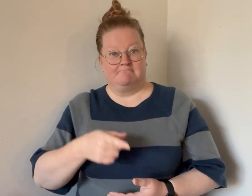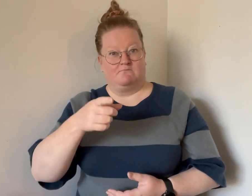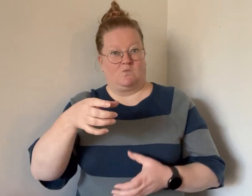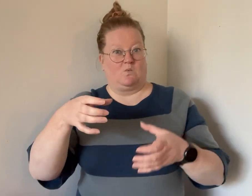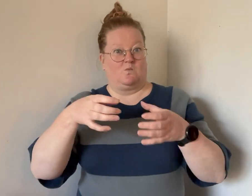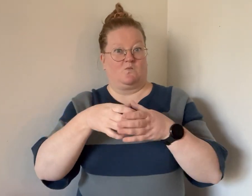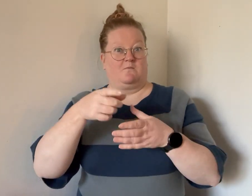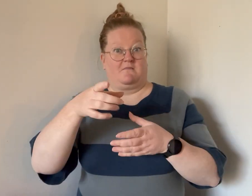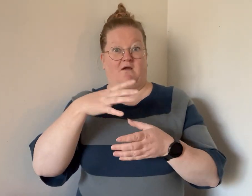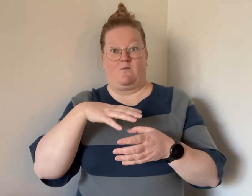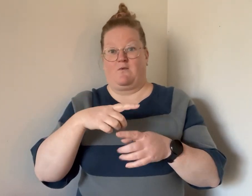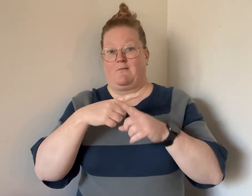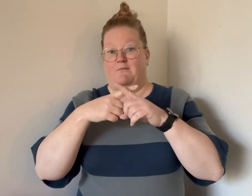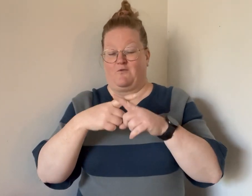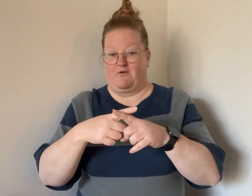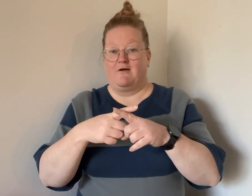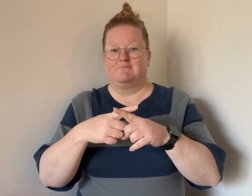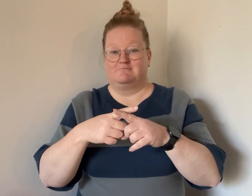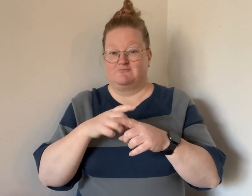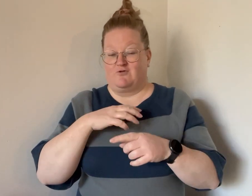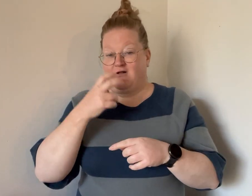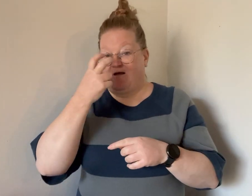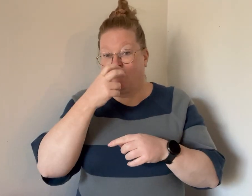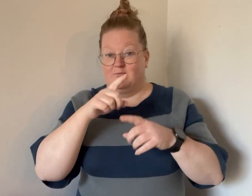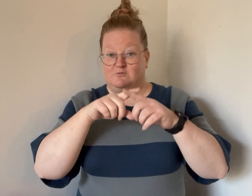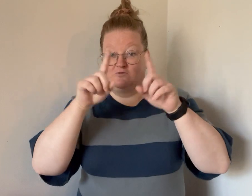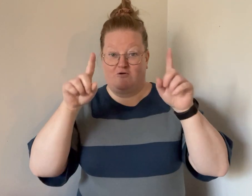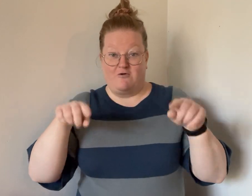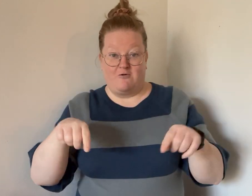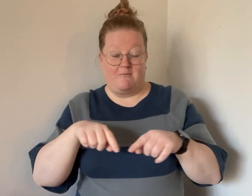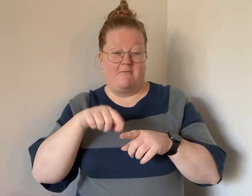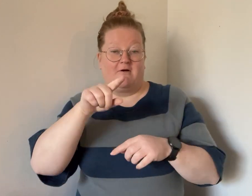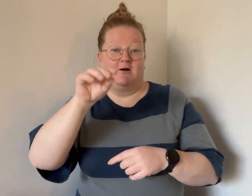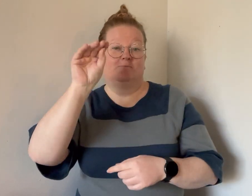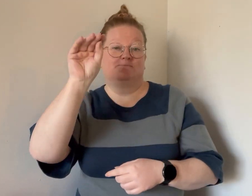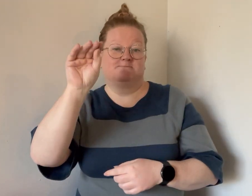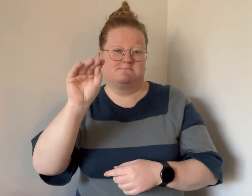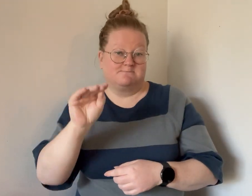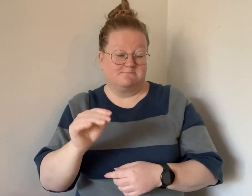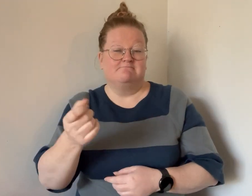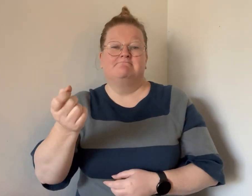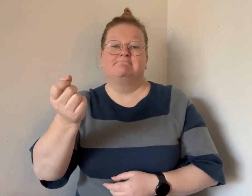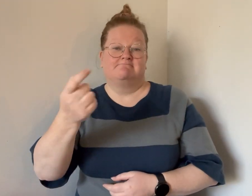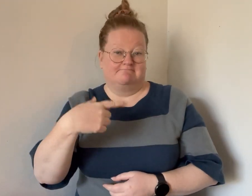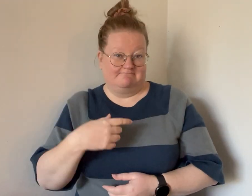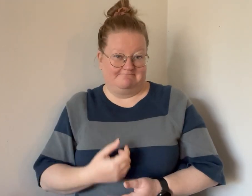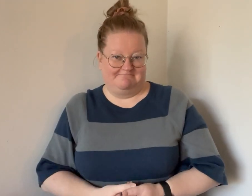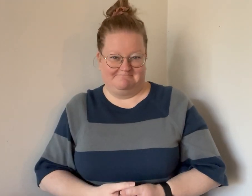Haluatko mukaan tähän ryhmään? Täytä hakulomake ja lähetä se meille.